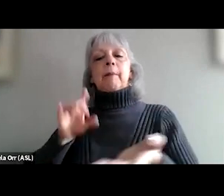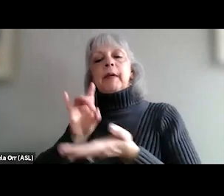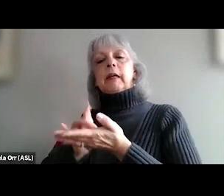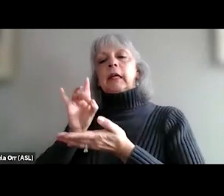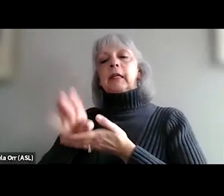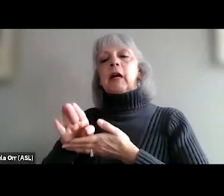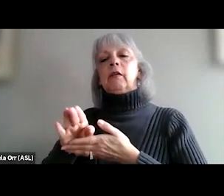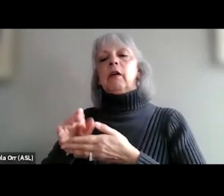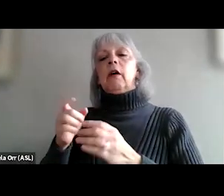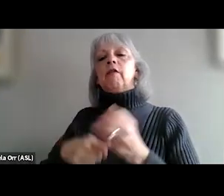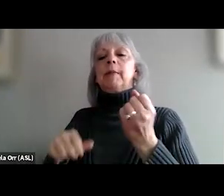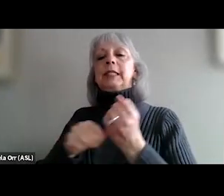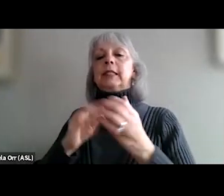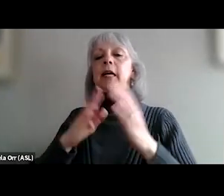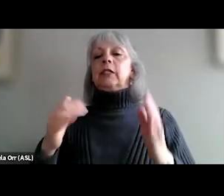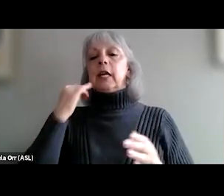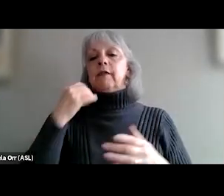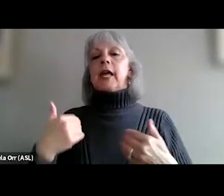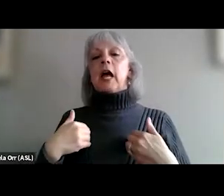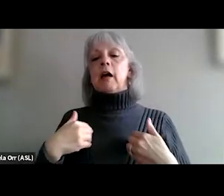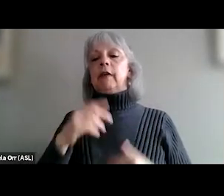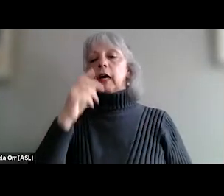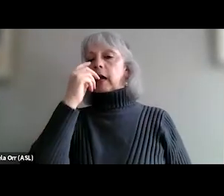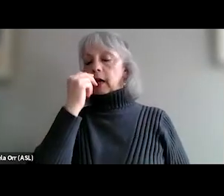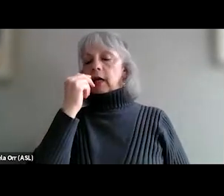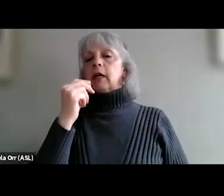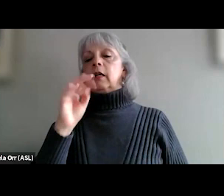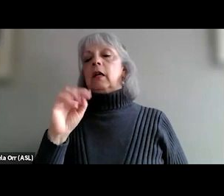por poseer naloxona, a veces llamado Narcan.